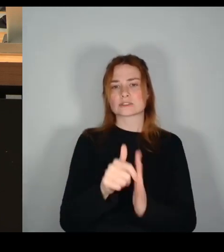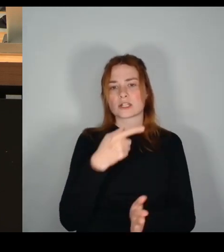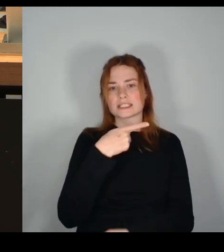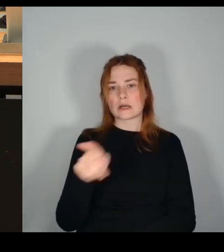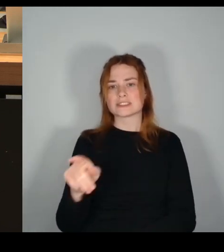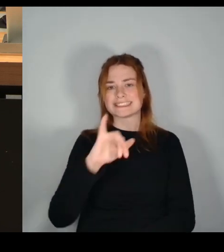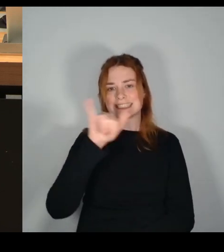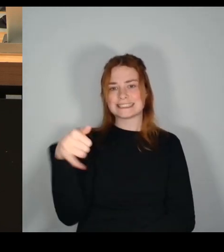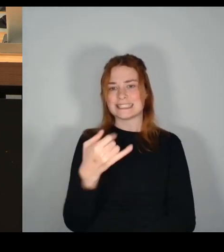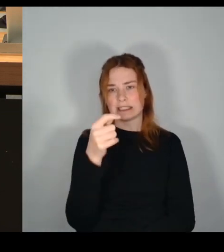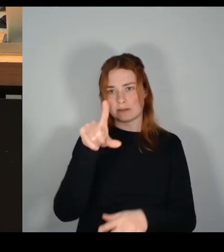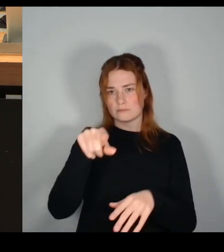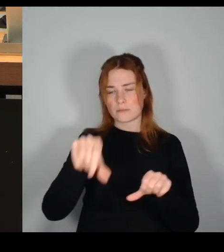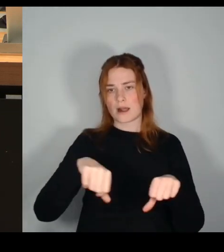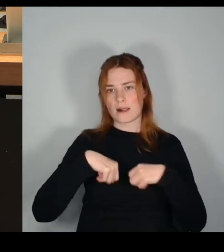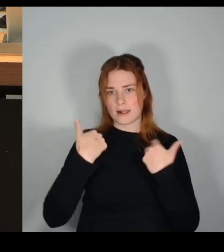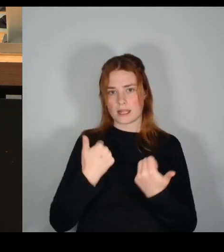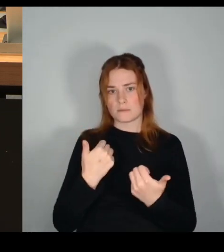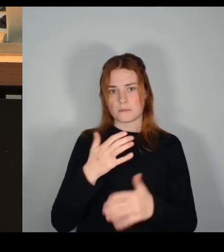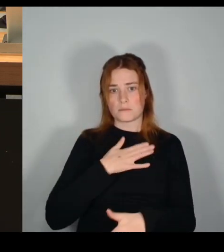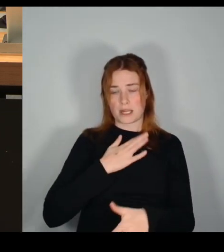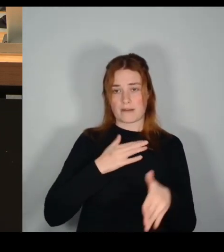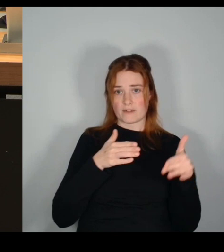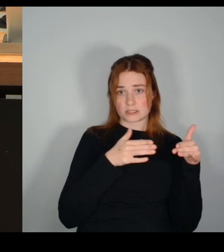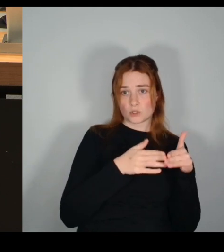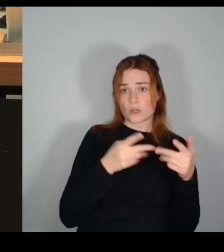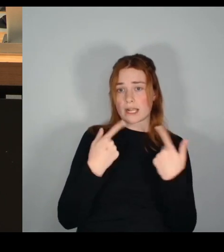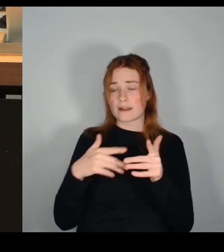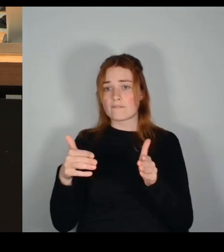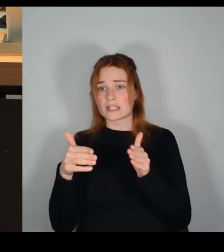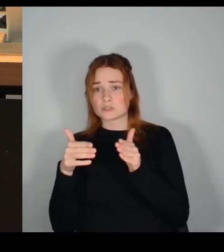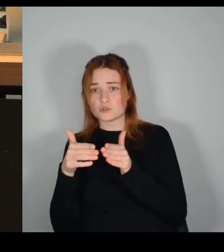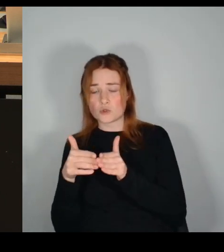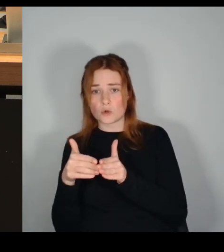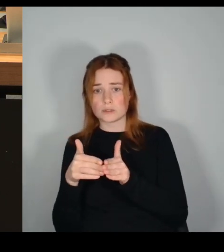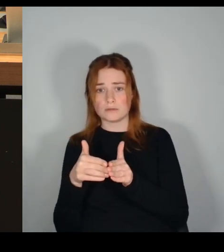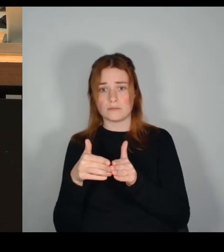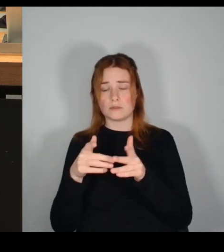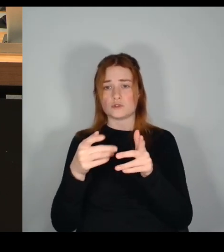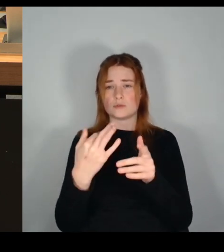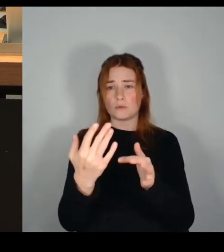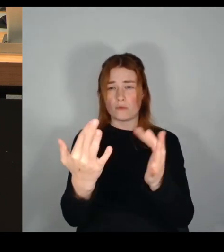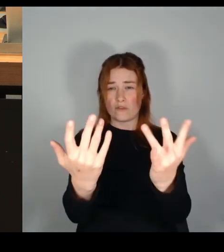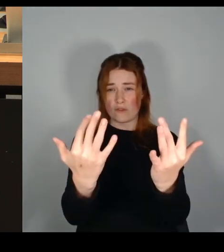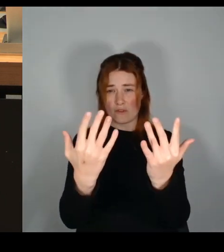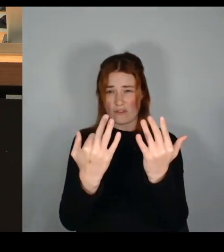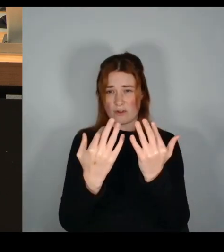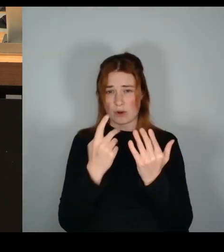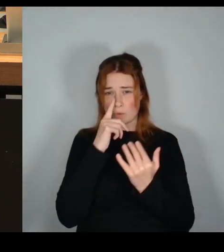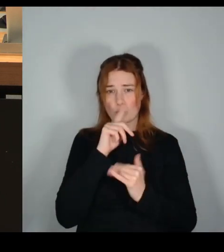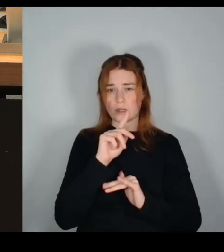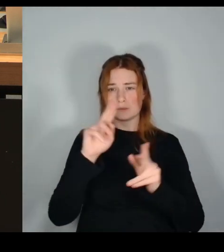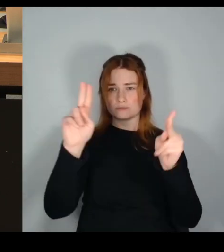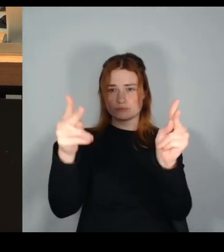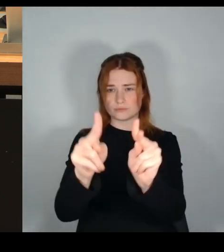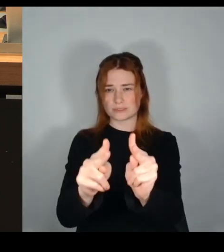meine Fraktion, waren es am Ende nur noch knapp 60.000 über 500.000 Menschen vertrieben, wovon ich wiederum